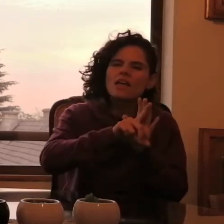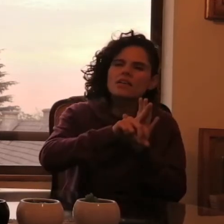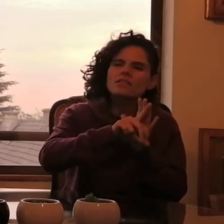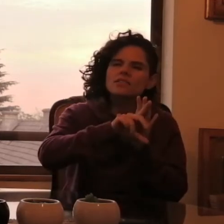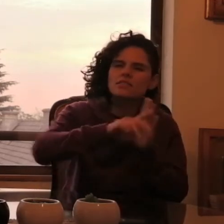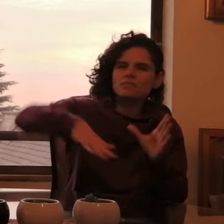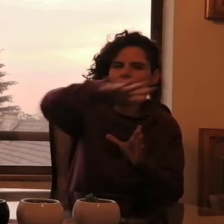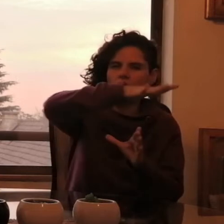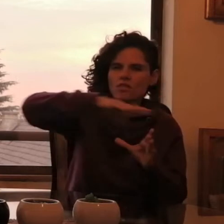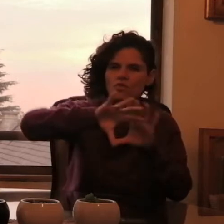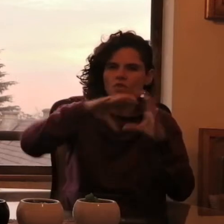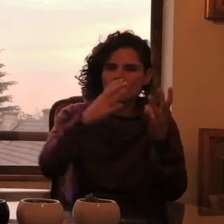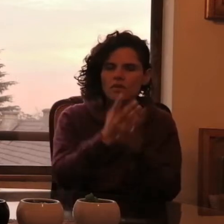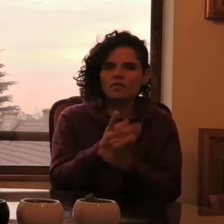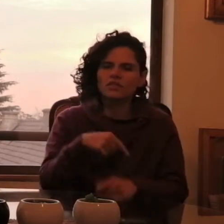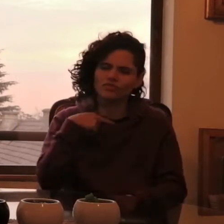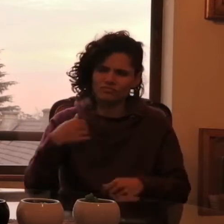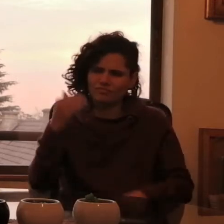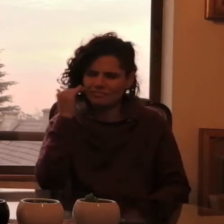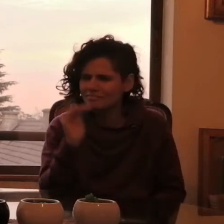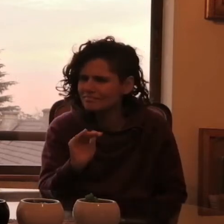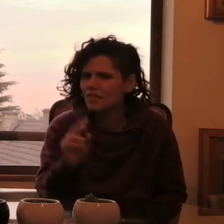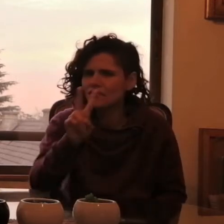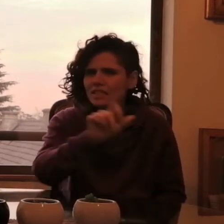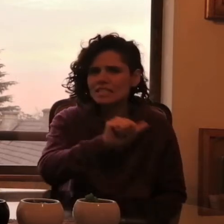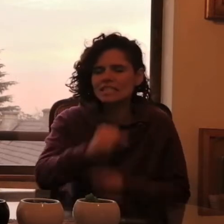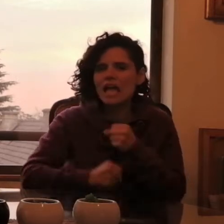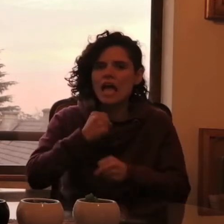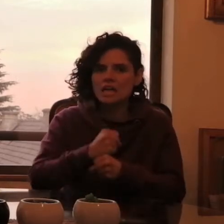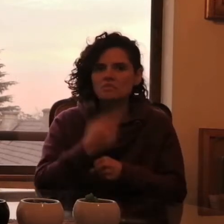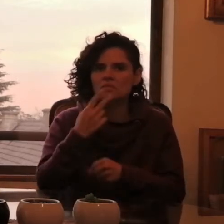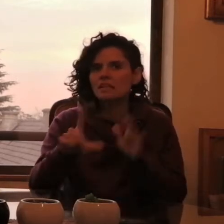igual, debo haber tenido 26 años, entonces igual como pegas mas o menos